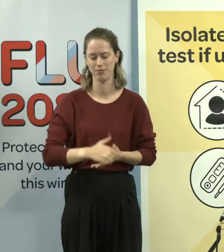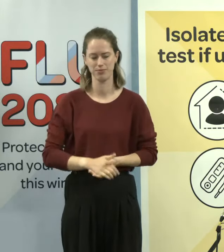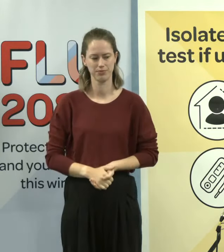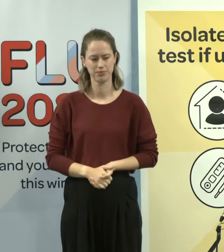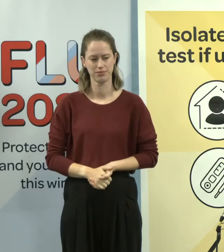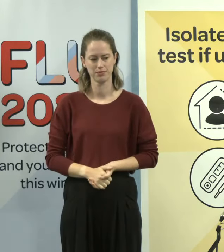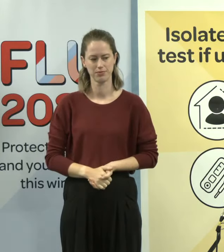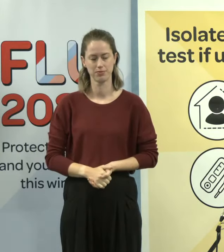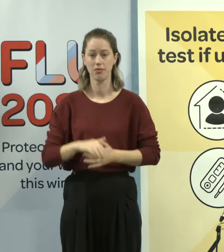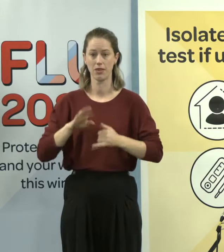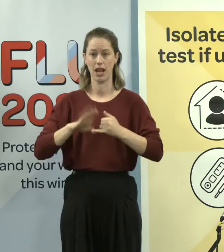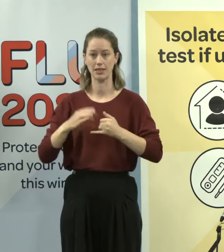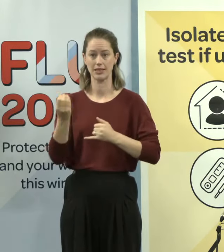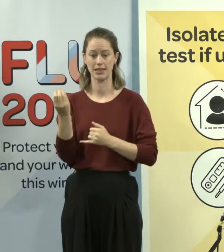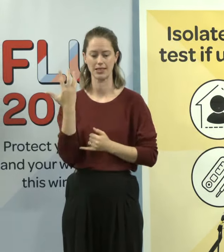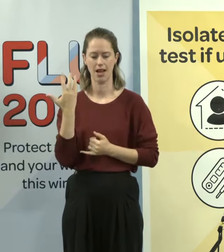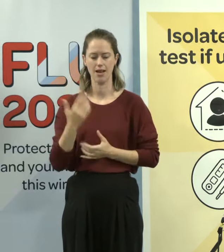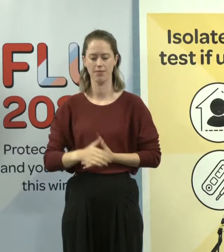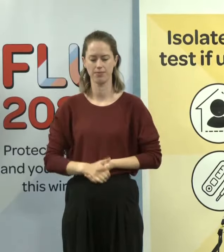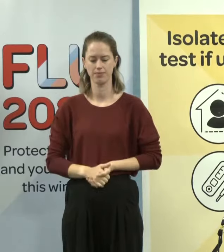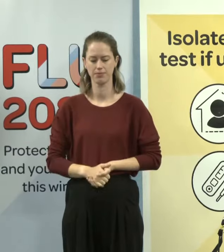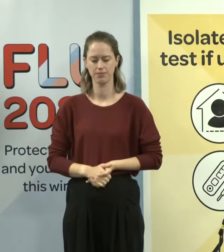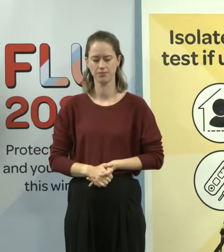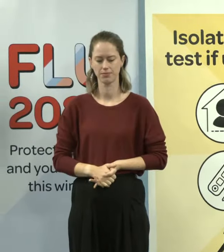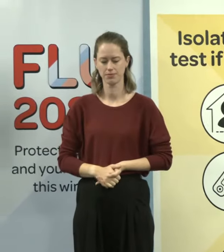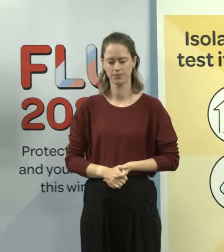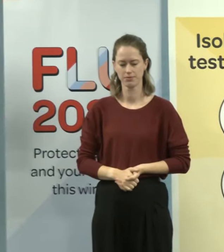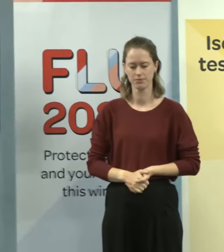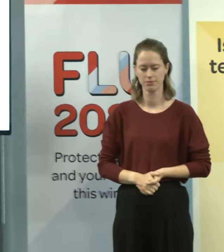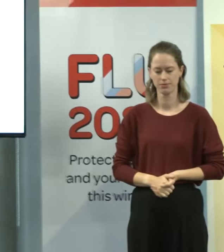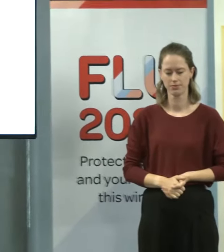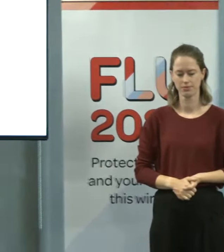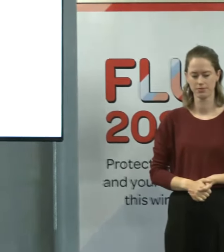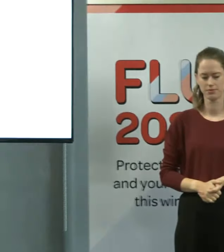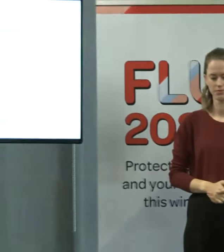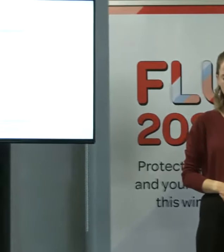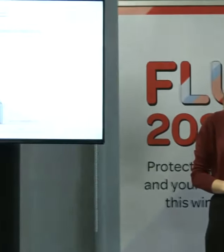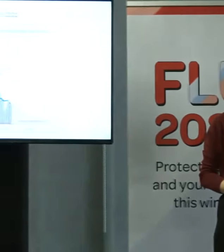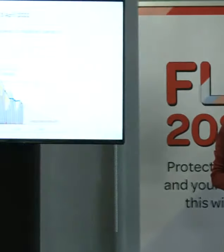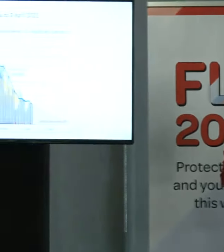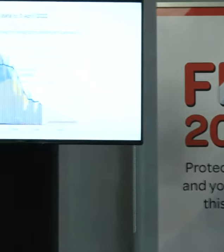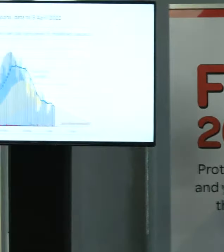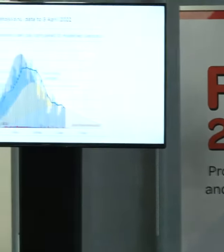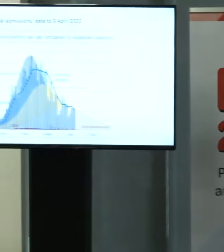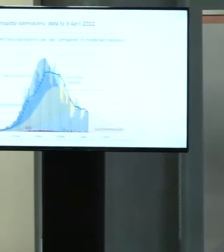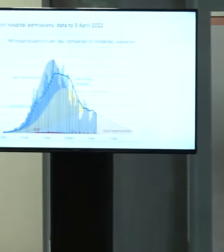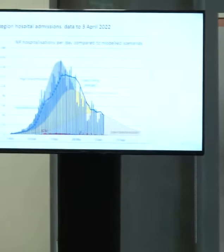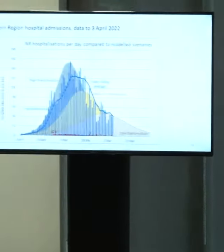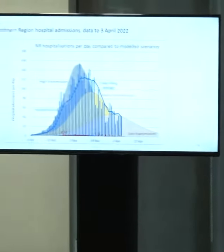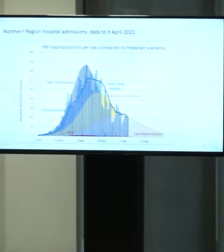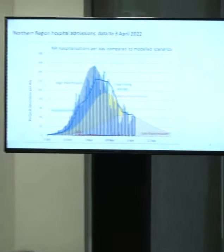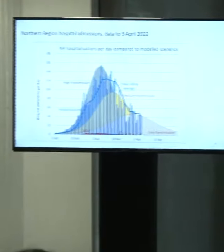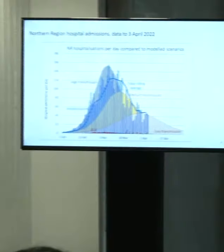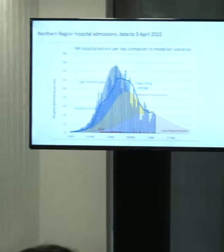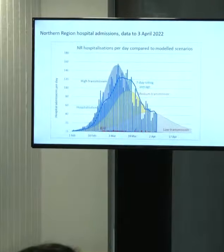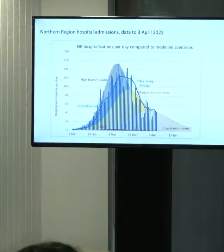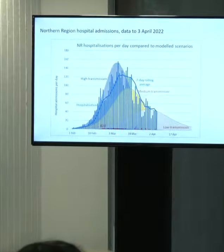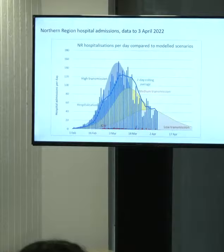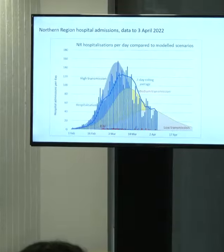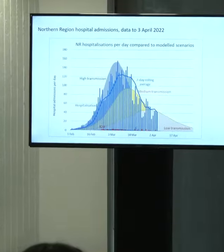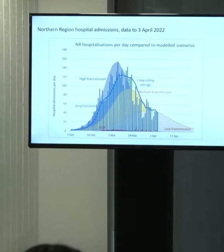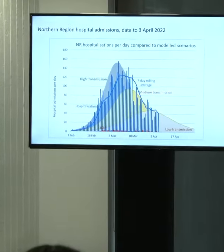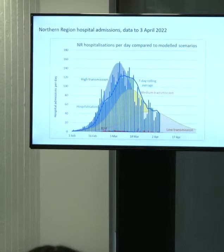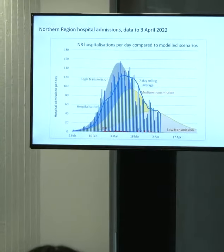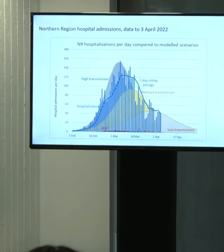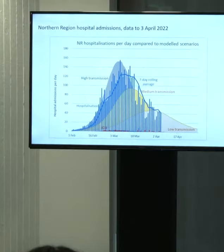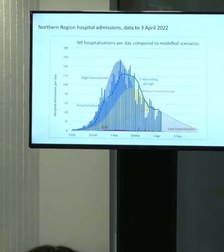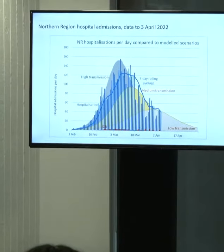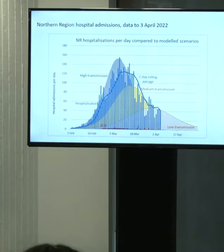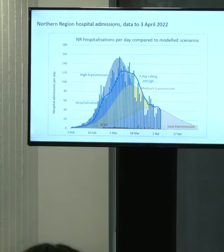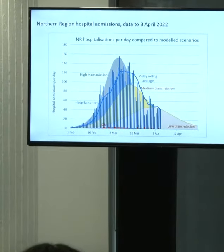nga tangata o roto karekau aua